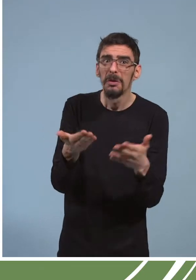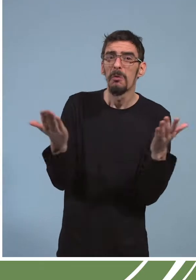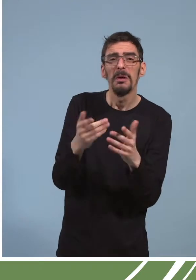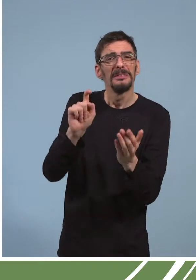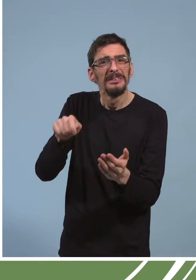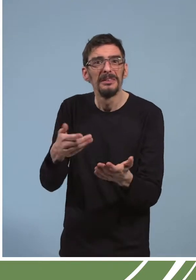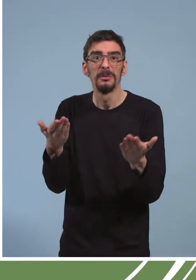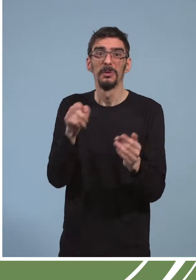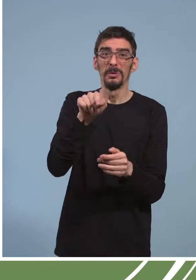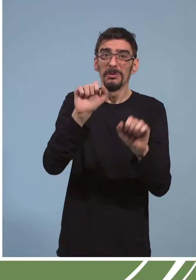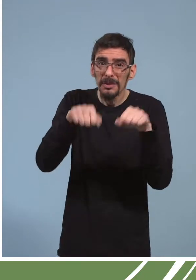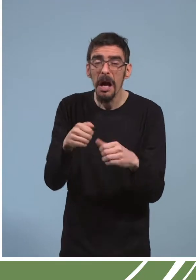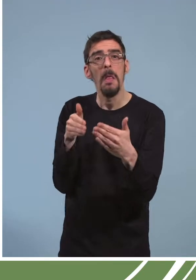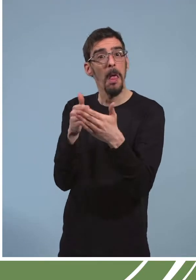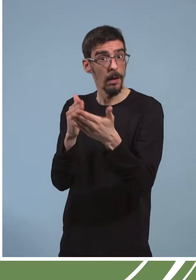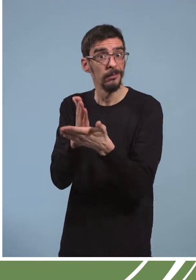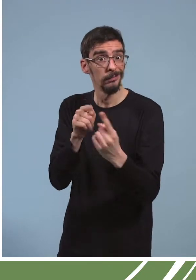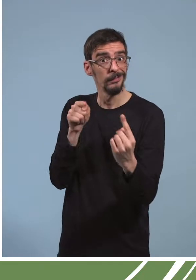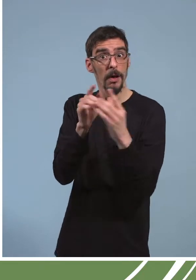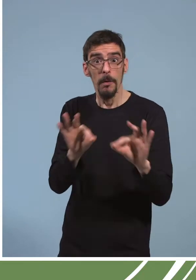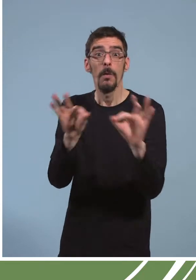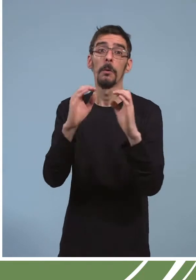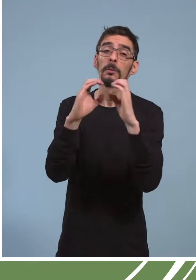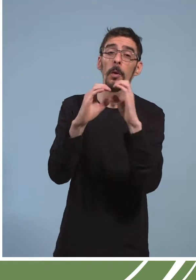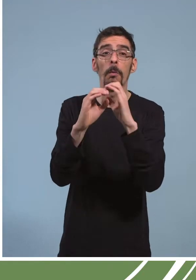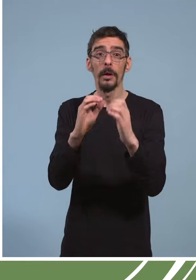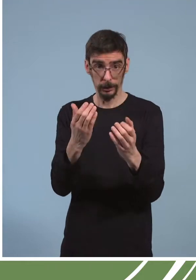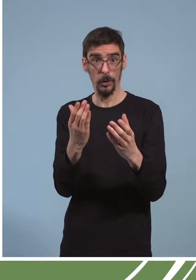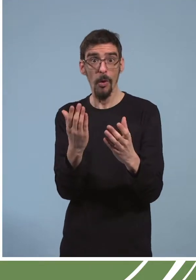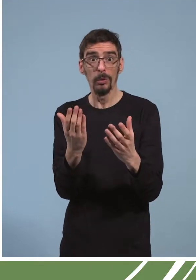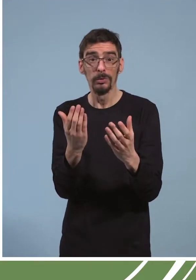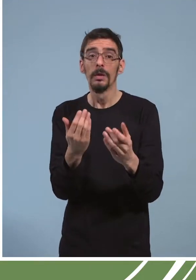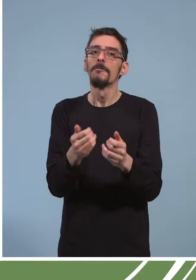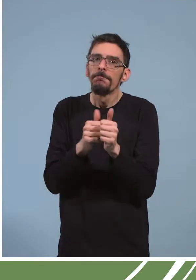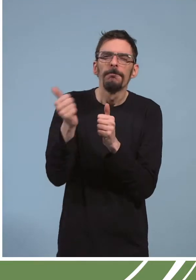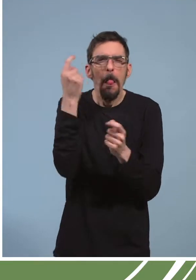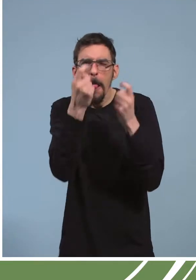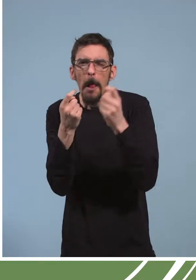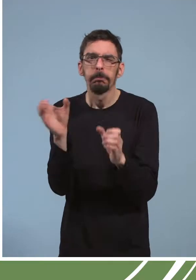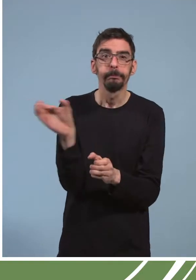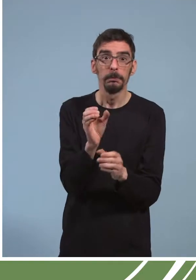Kommunikation spielt eine wichtige Rolle bei dieser Methode, denke also im Vorhinein darüber nach, ob du eine:n Übersetzer:in